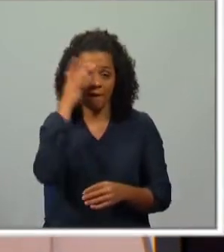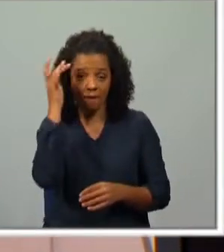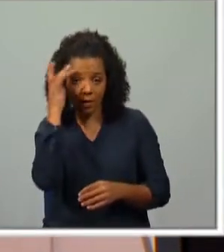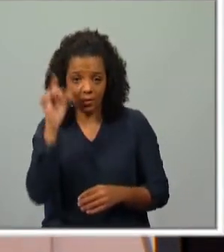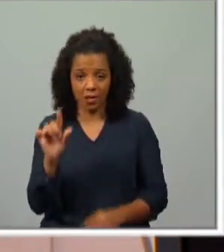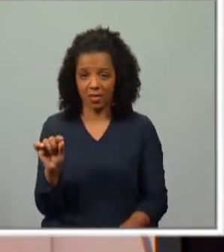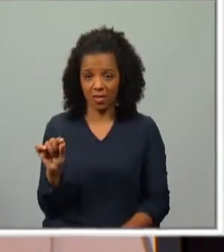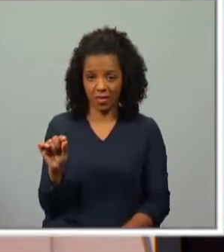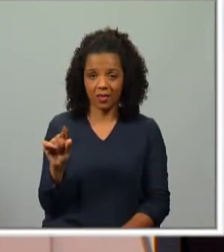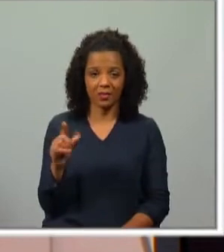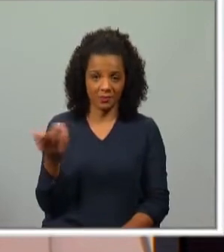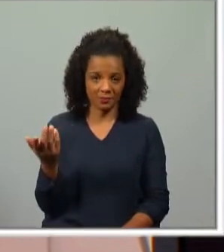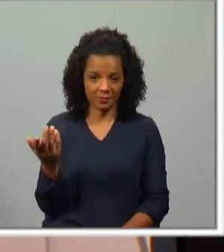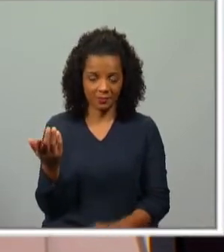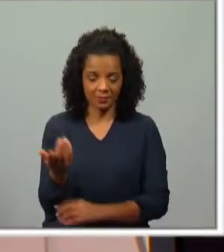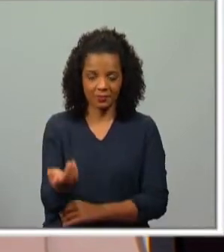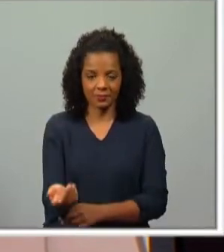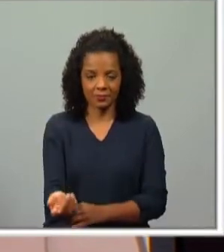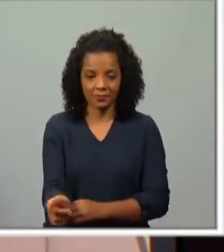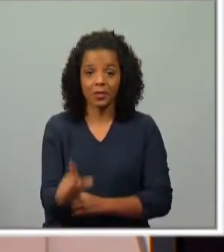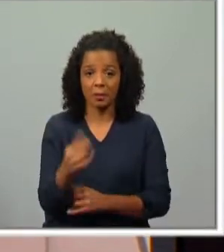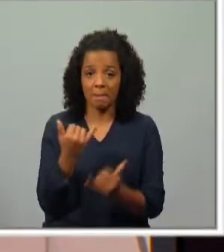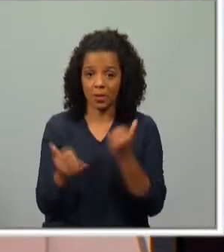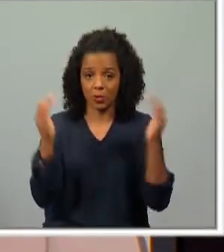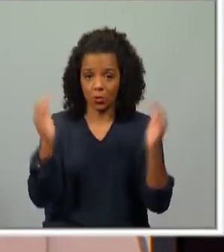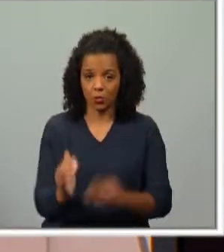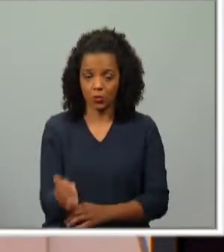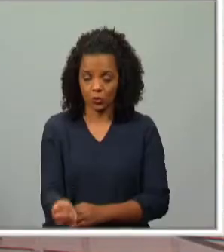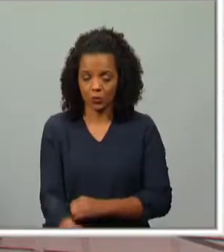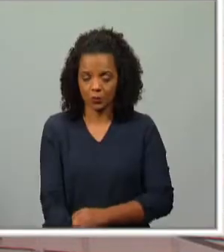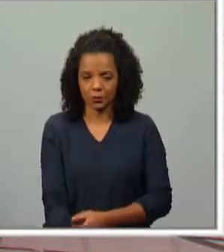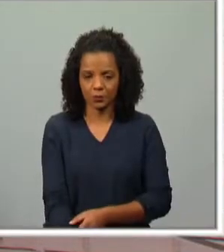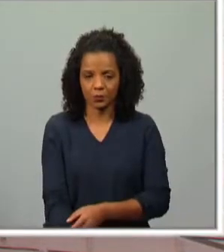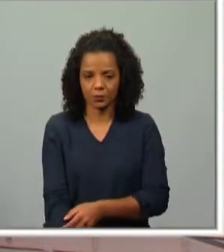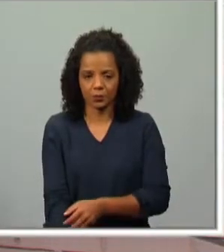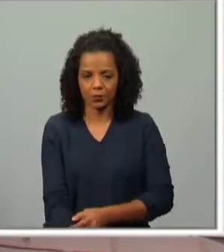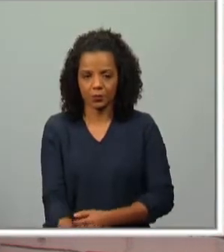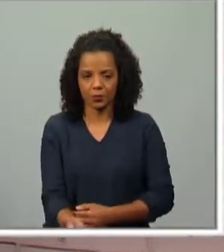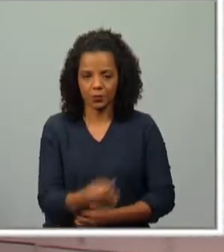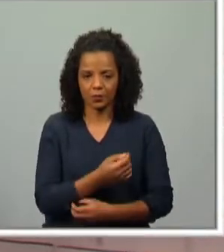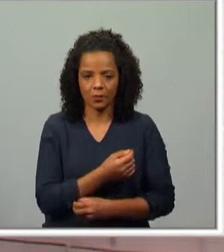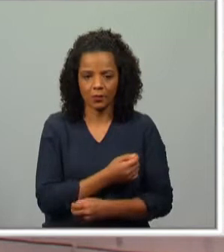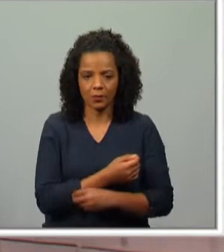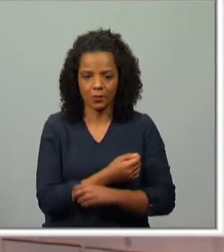barato também por isso não é e menos perigoso até então voltamos à nossa obra 也很便宜所以它不是越來越少在那之前很危險，我們回到我們的工作